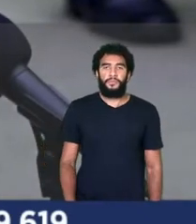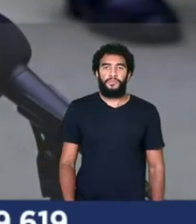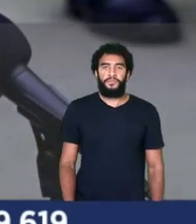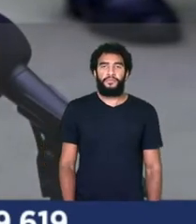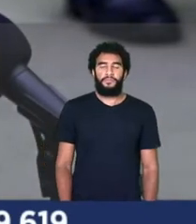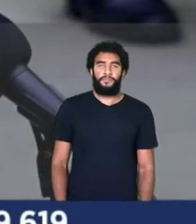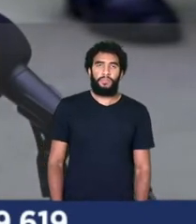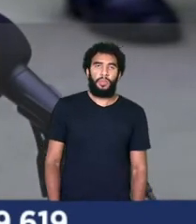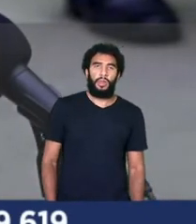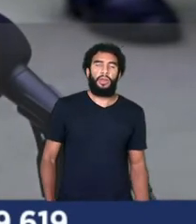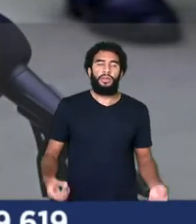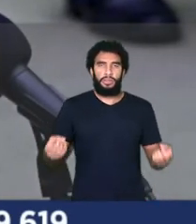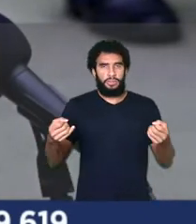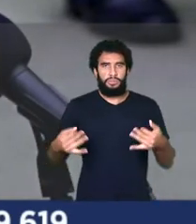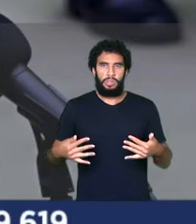NÃO É ? E DEIXAR TAMBÉM AQUI MAIS CLARO AINDA QUE